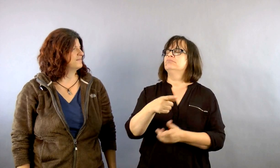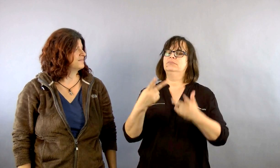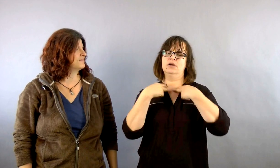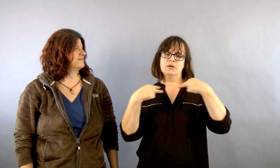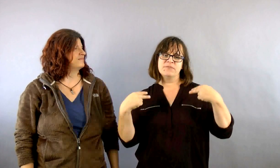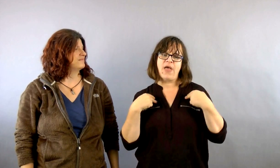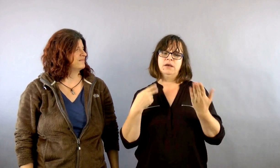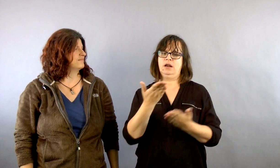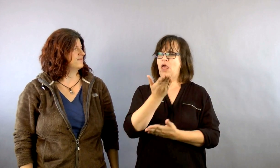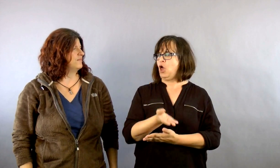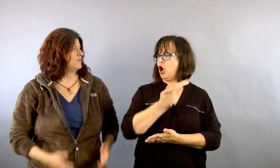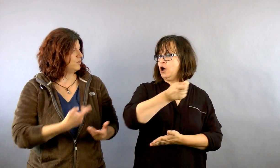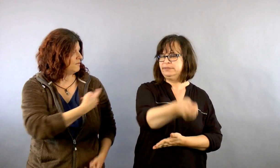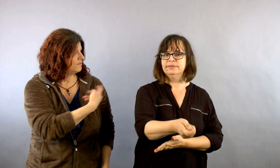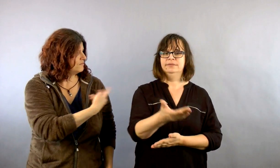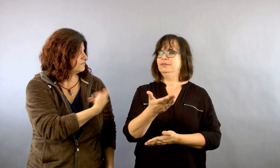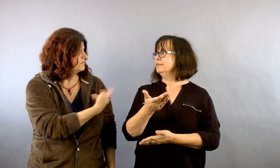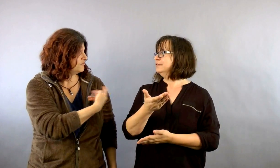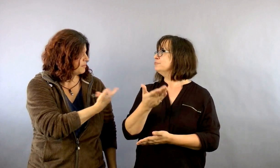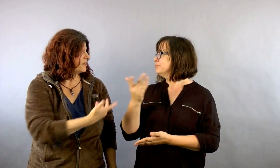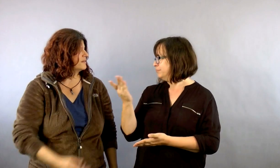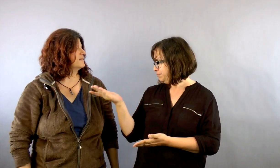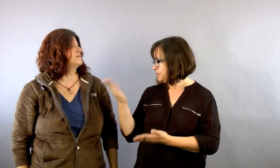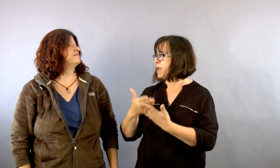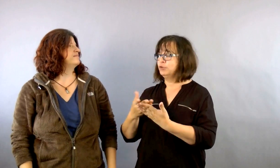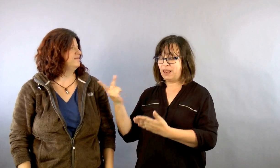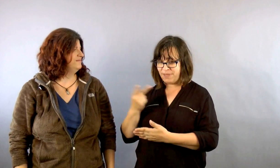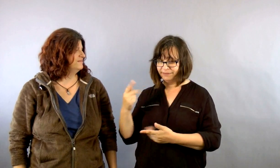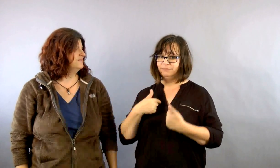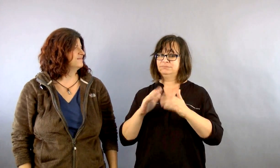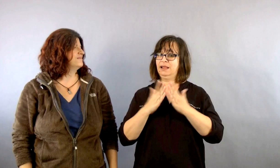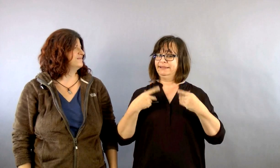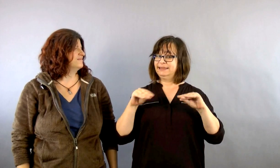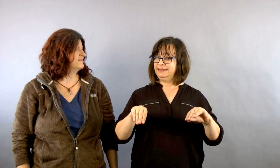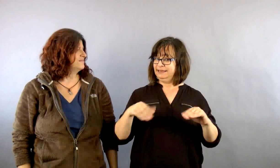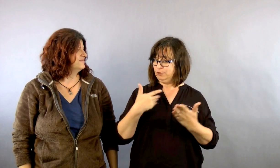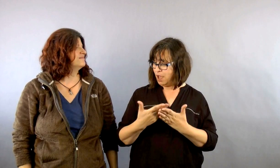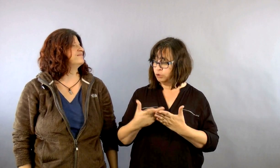zum Beispiel Pfarrer und Pfarrerinnen. Wird davon auch unser Lohn bezahlt? Ja genau!